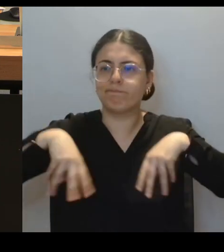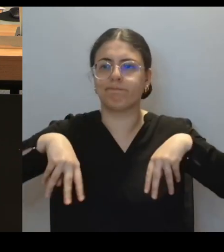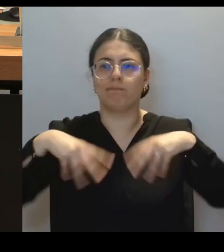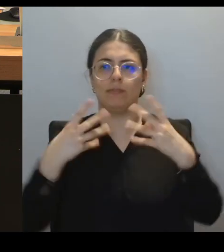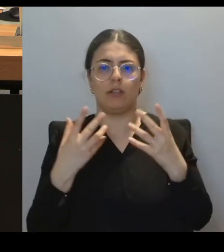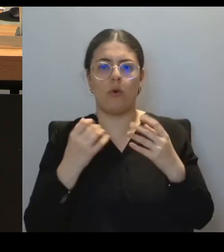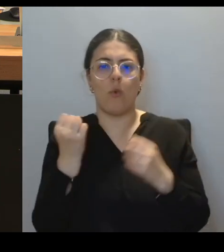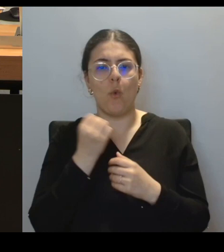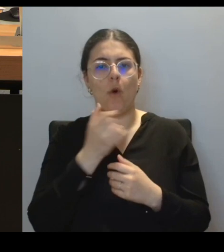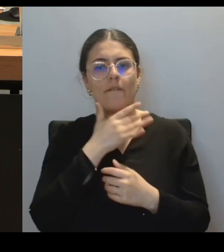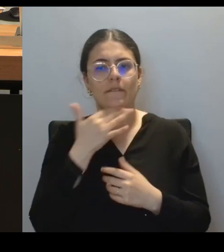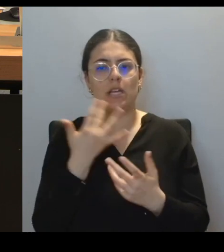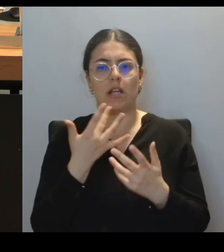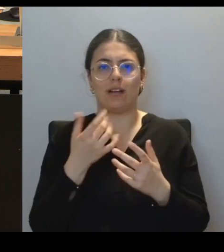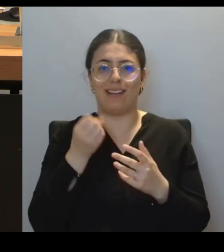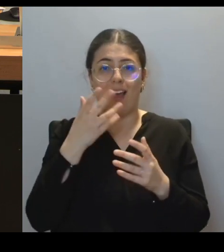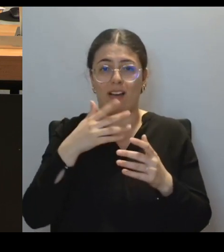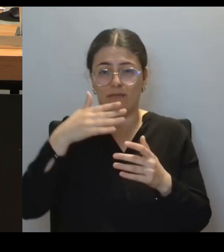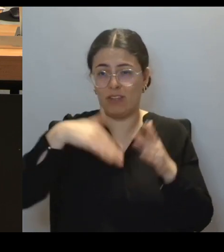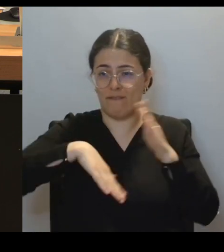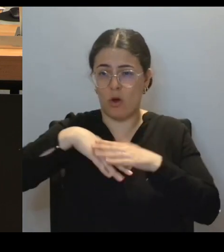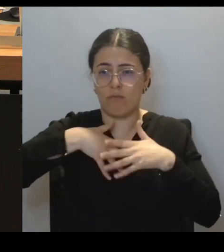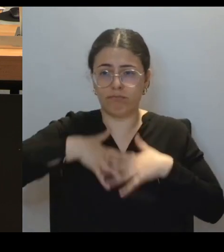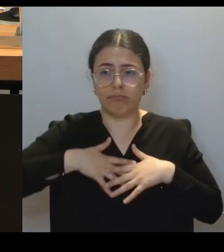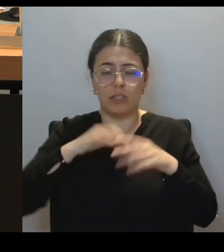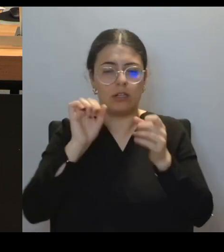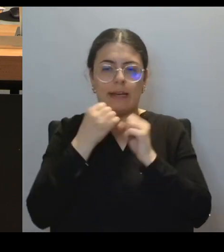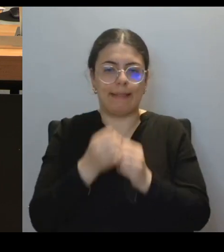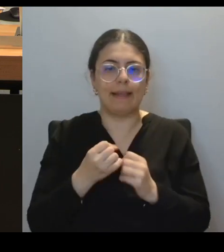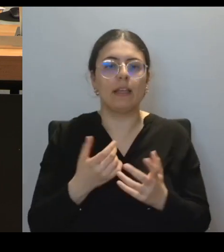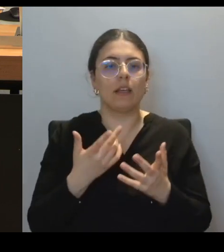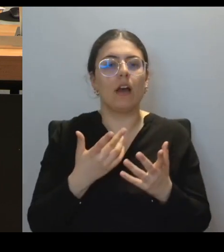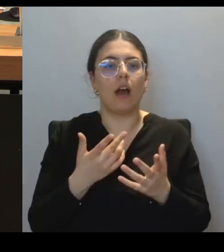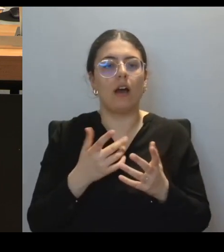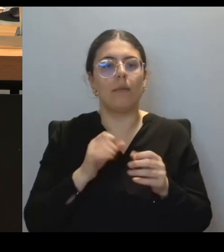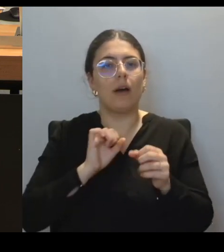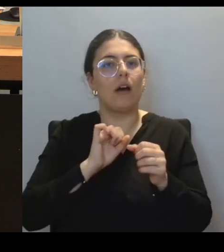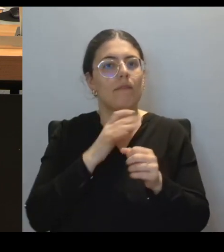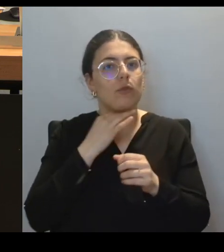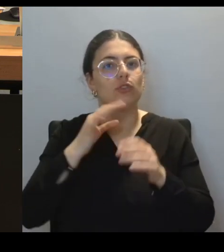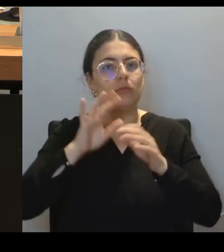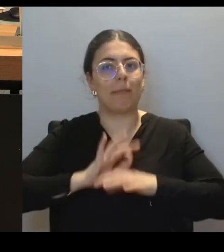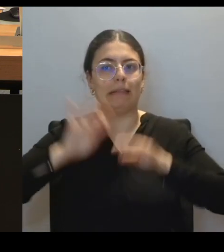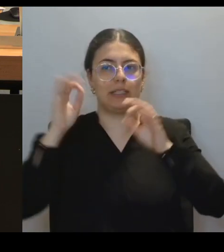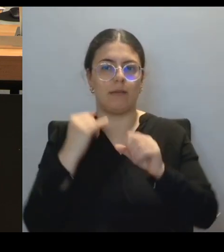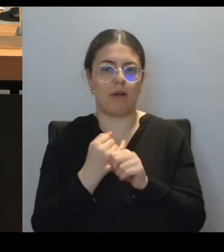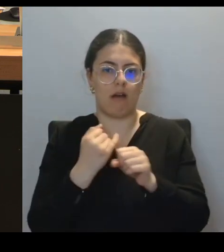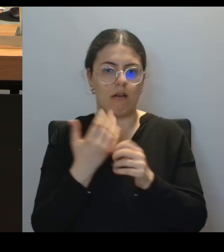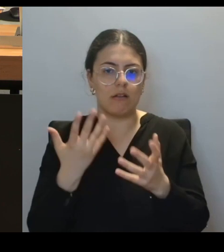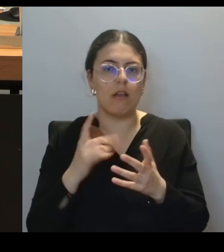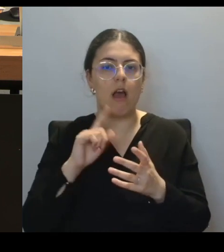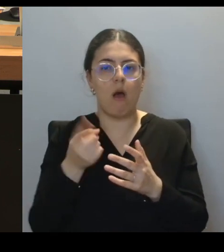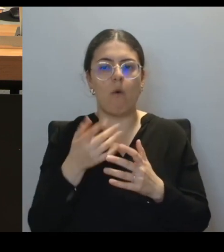Das will ich an der Stelle ausdrücklich, fällt mir jedenfalls bei vielen Initiativen auf, die ich auch nur am Rande wahrnehme.